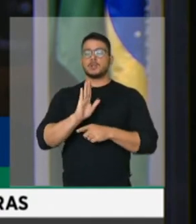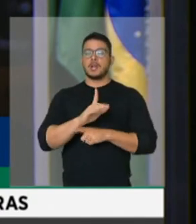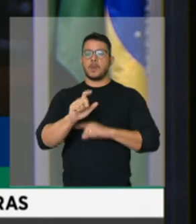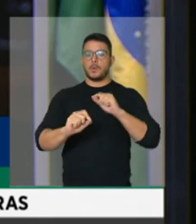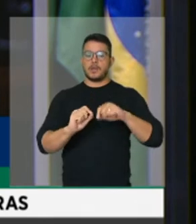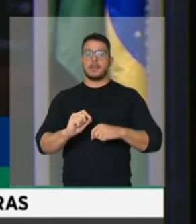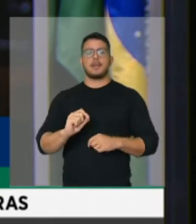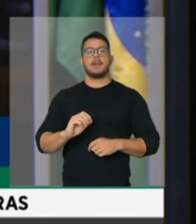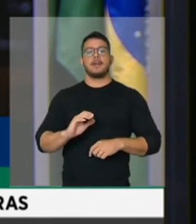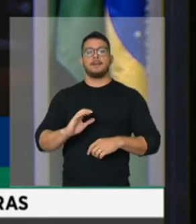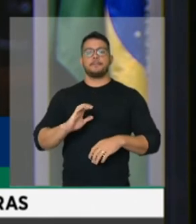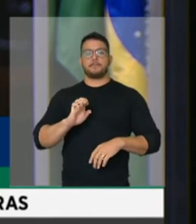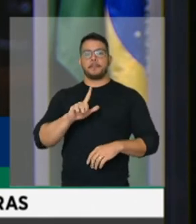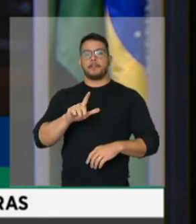SUPERIOR DAS CONCLUSÕES QUANTO AO MÉRITO.